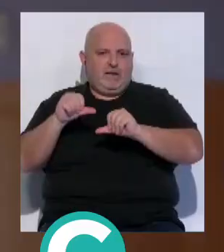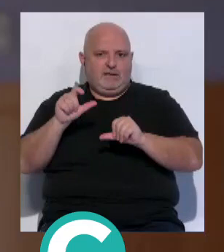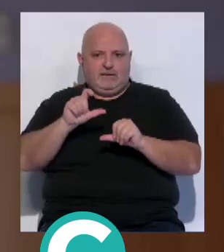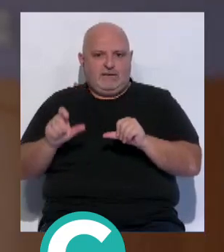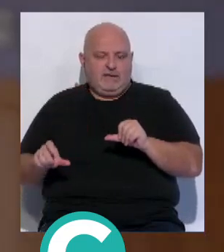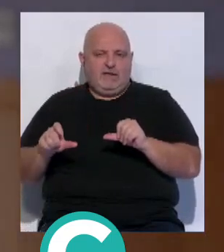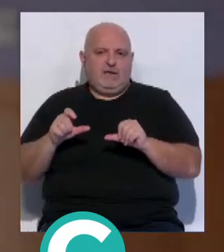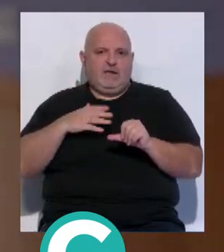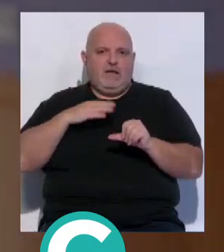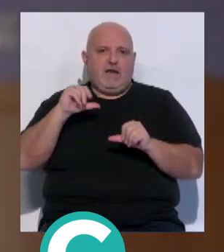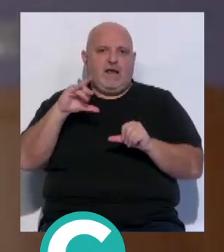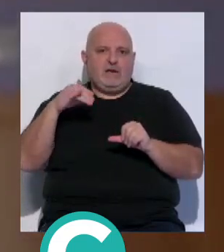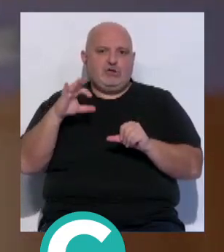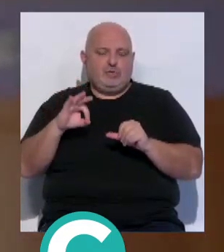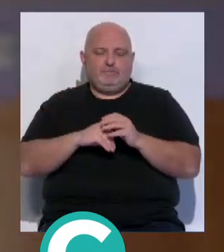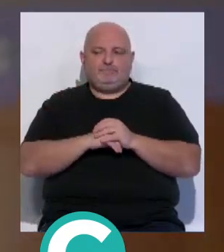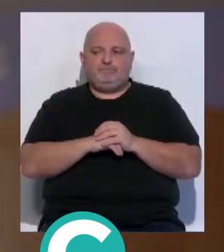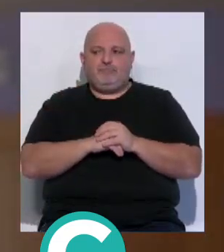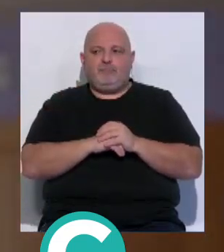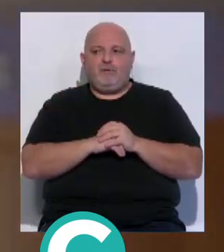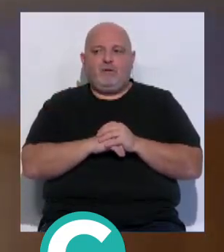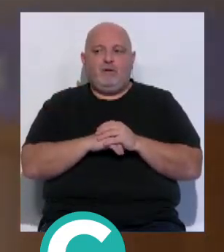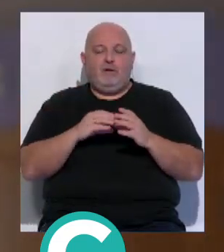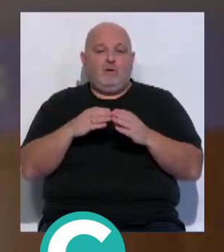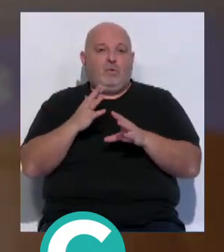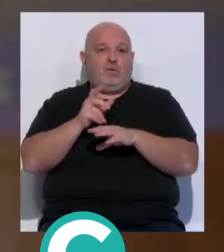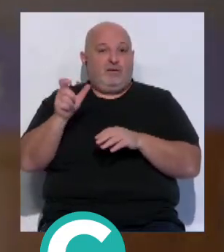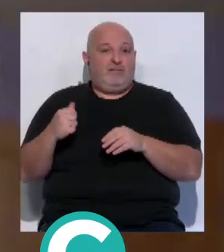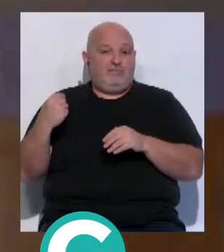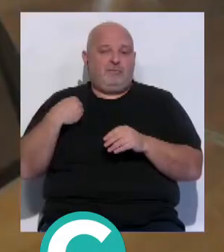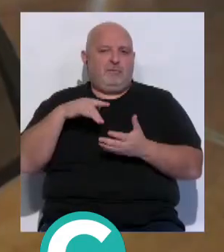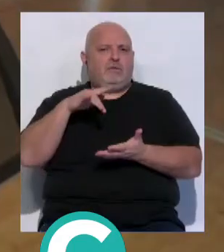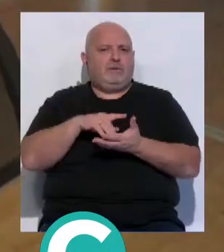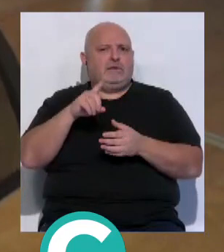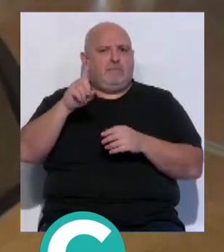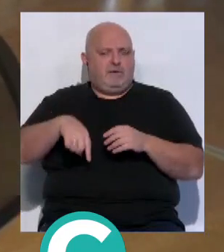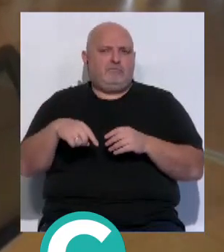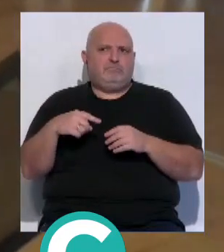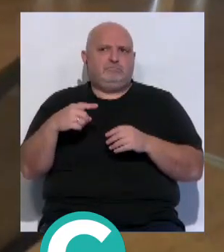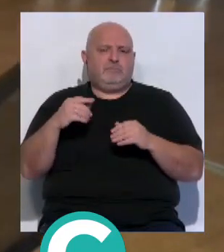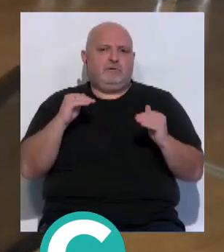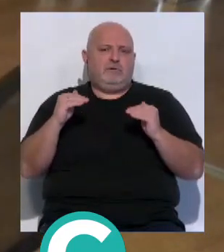este caso del calcio y el jugador que en su día también pudo vestir la camiseta amarilla